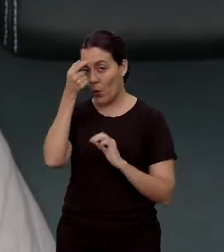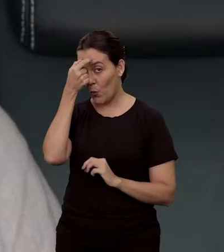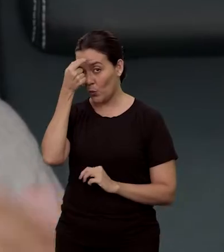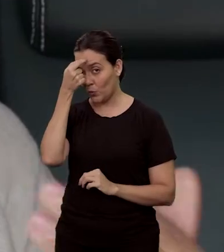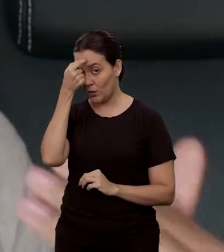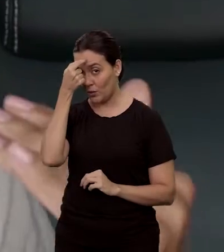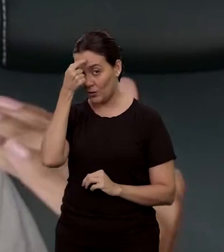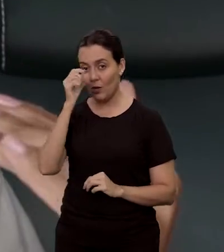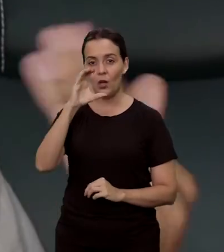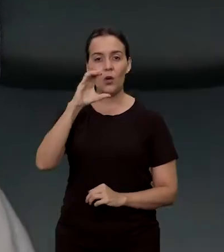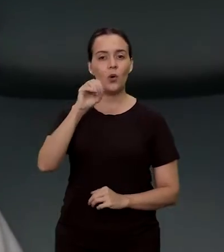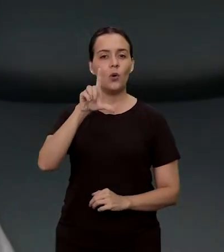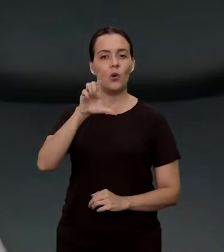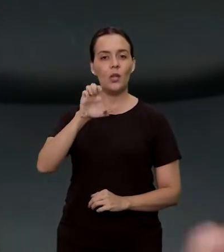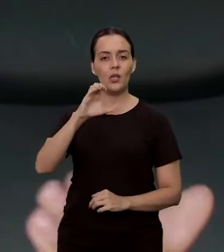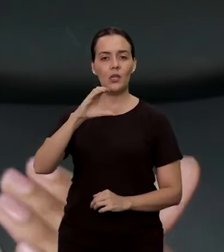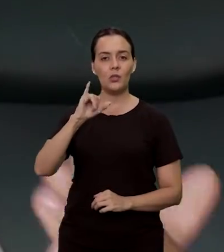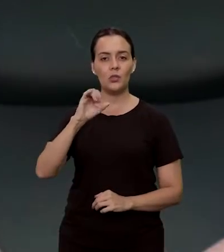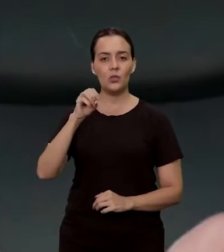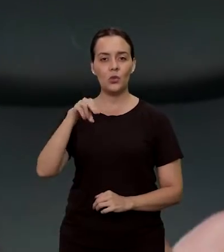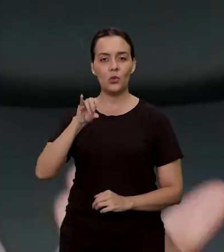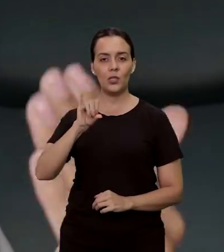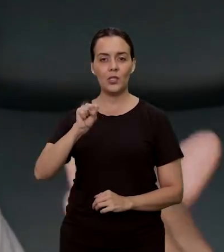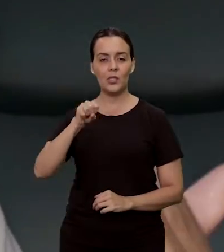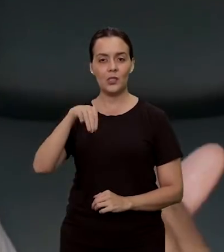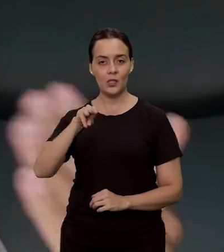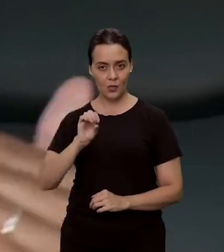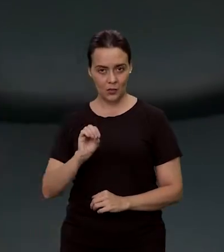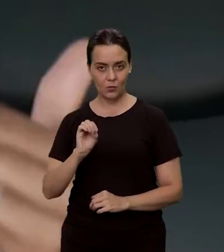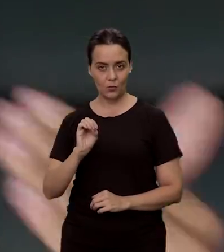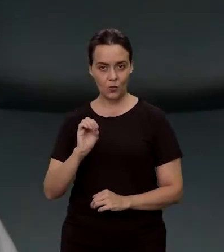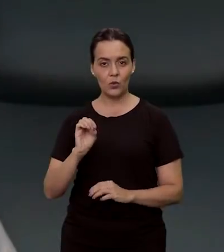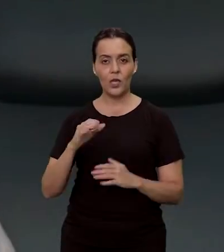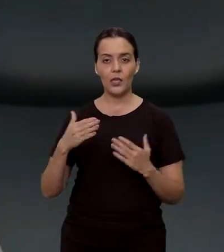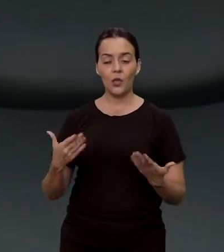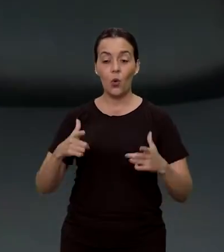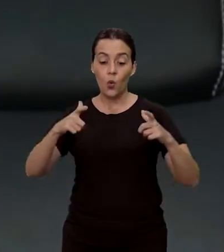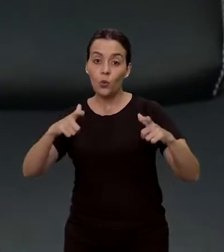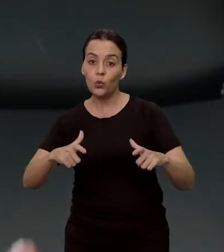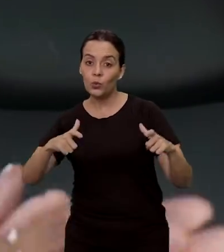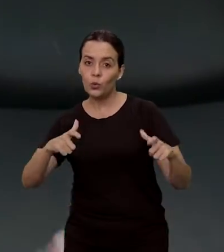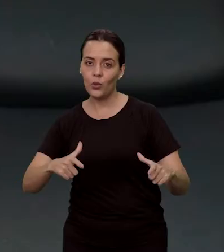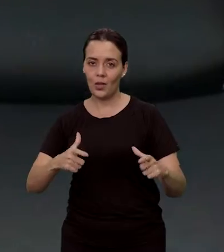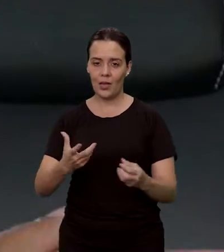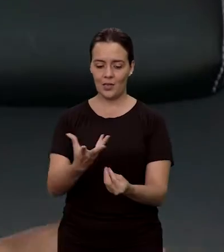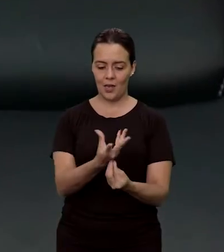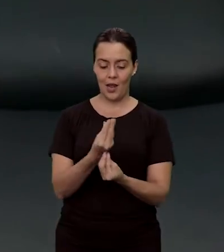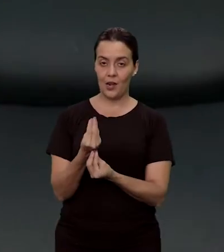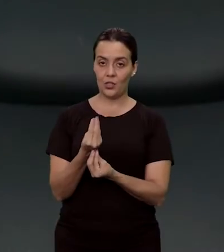não só o colecionismo, mas também a ideia da instituição de arte. Então, a arte ela vem para ficar.